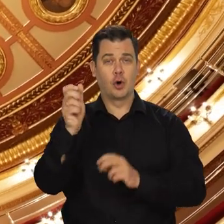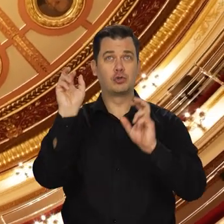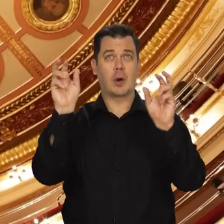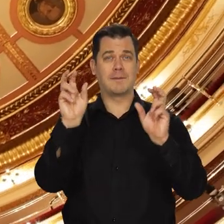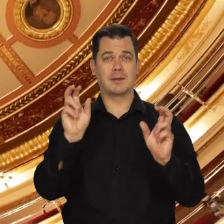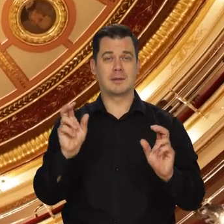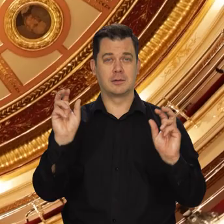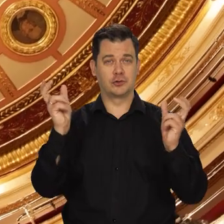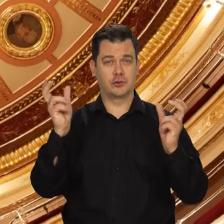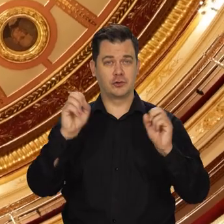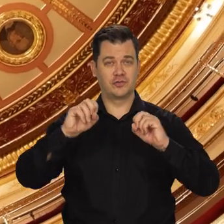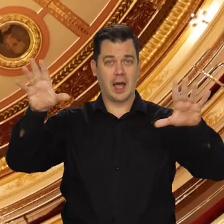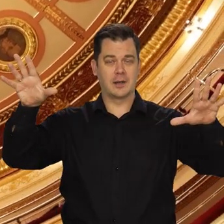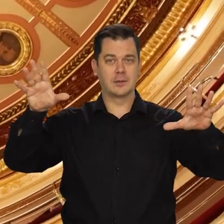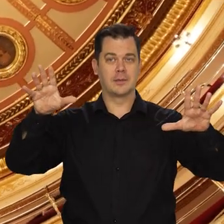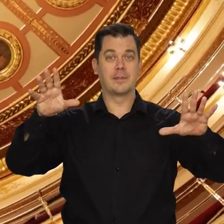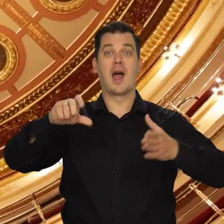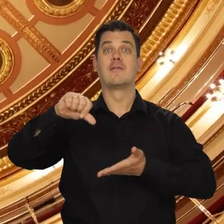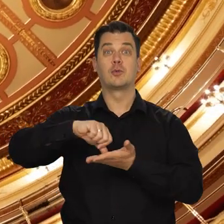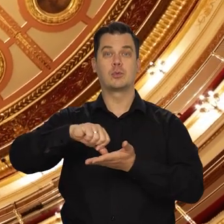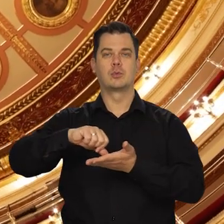a w środku znajdują się specjalne pomosty,